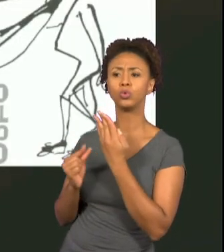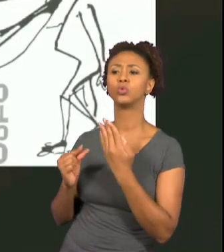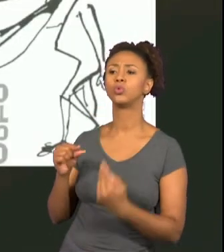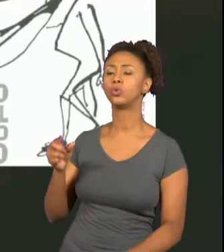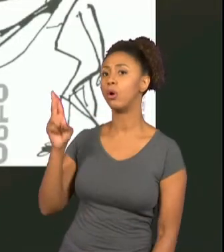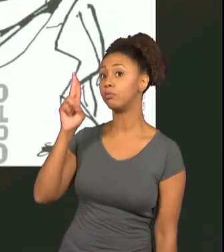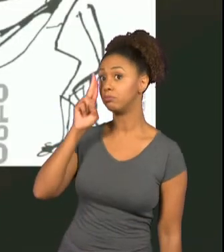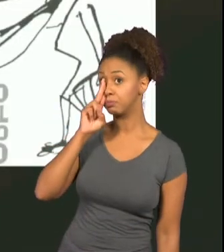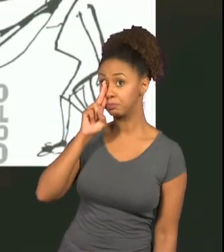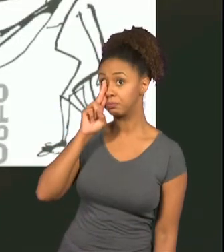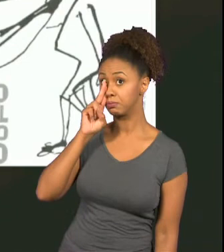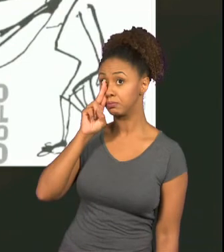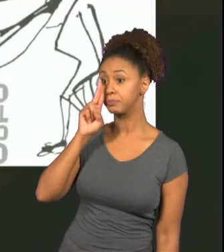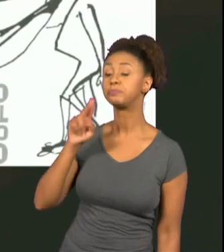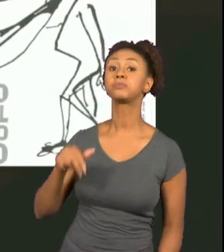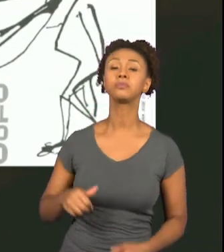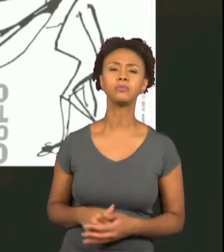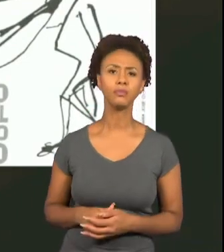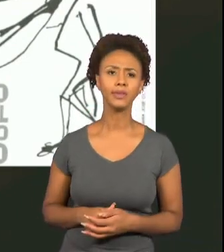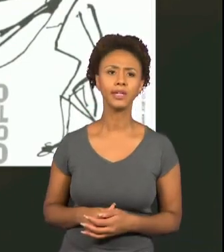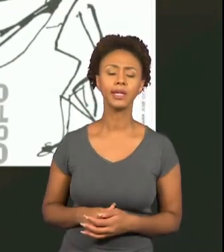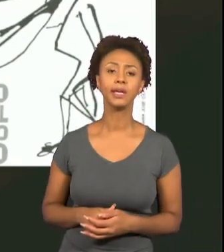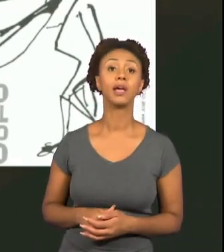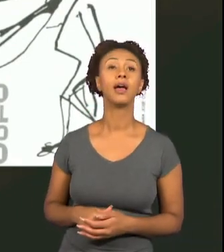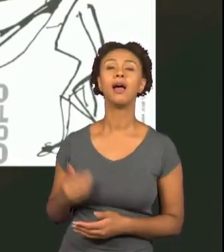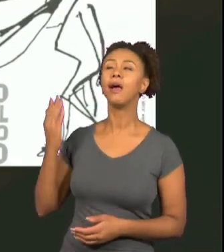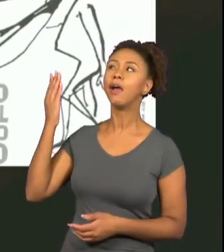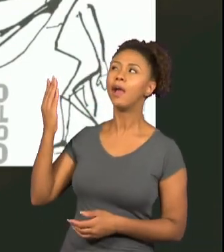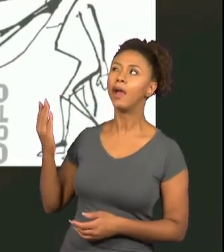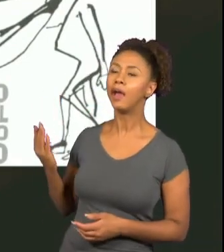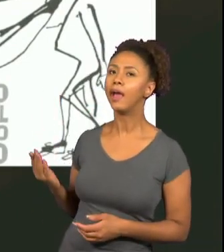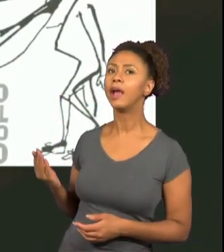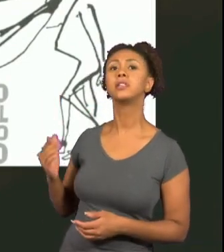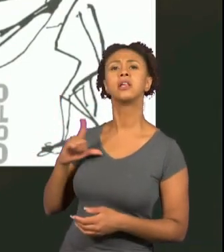ENTÃO, DE UMA PEÇA ESCRITA EM VERSOS OU DE UM